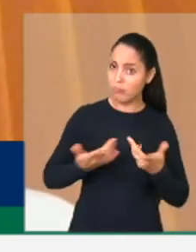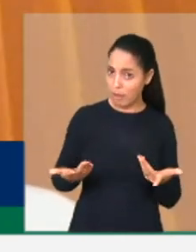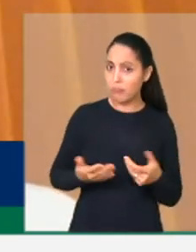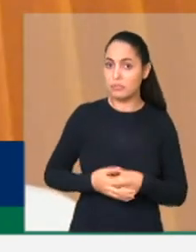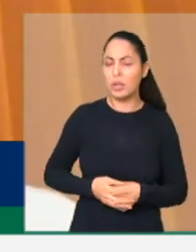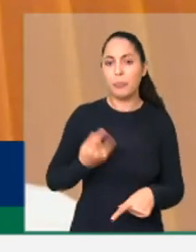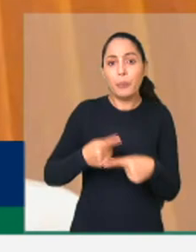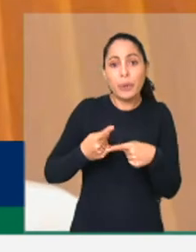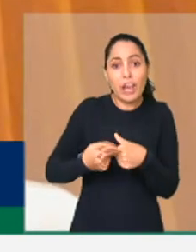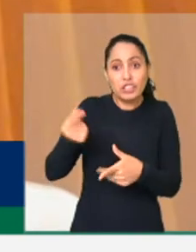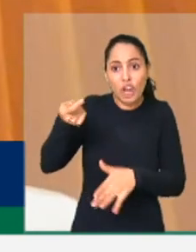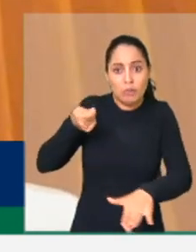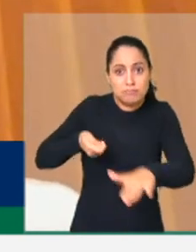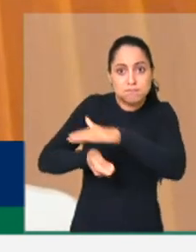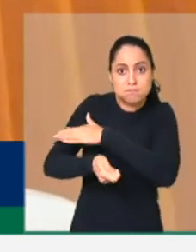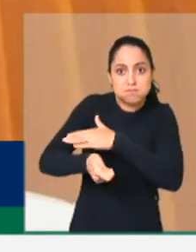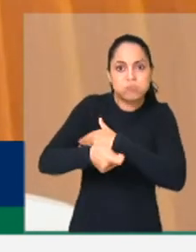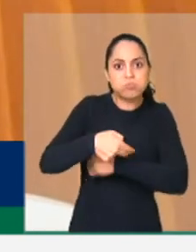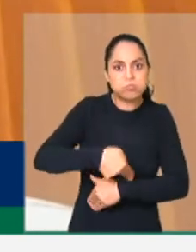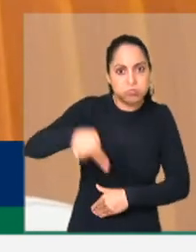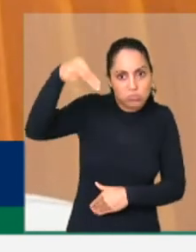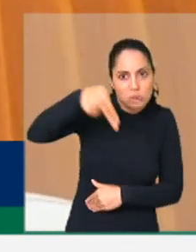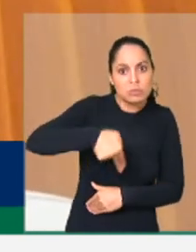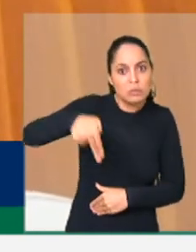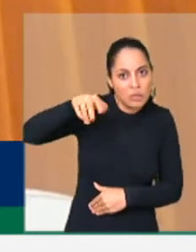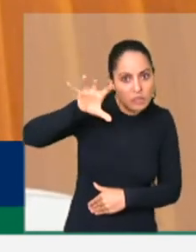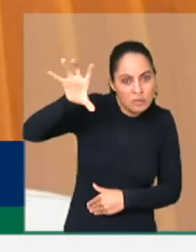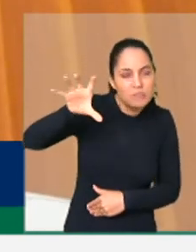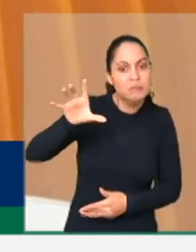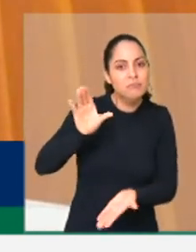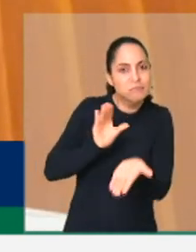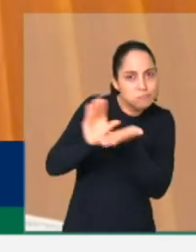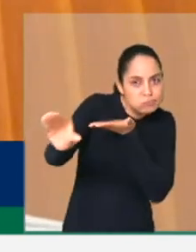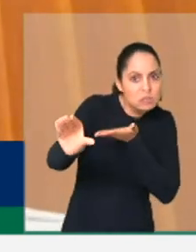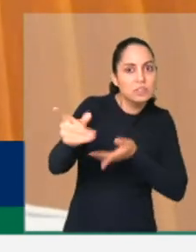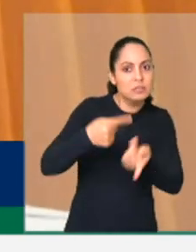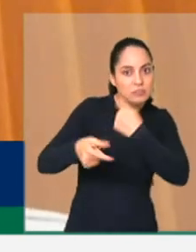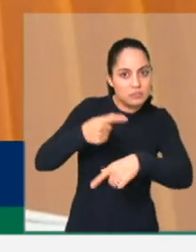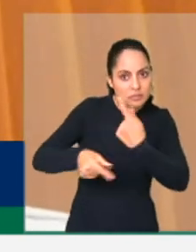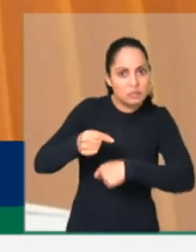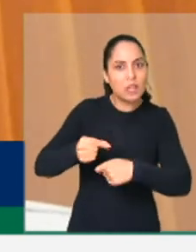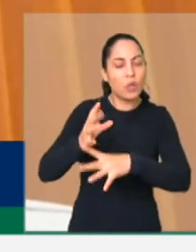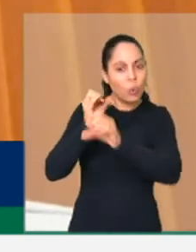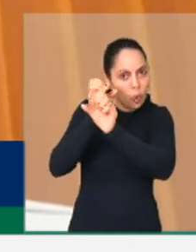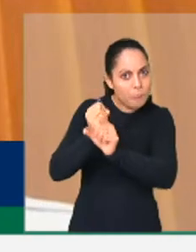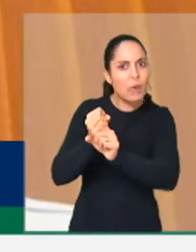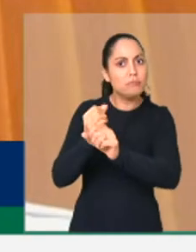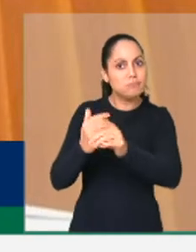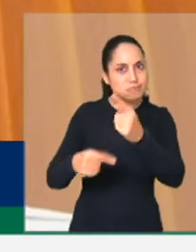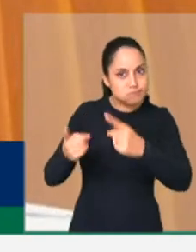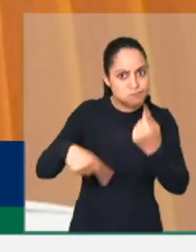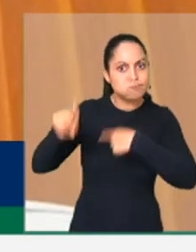ENDIVIDAMENTO EM TERMOS RAZOÁVEIS AGORA, DO NOSSO PONTO DE VISTA AQUILO QUE FOI CONSOLIDADO NESTE PLENÁRIO